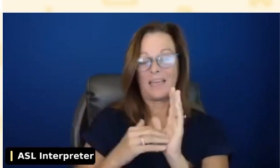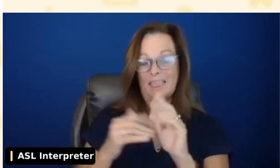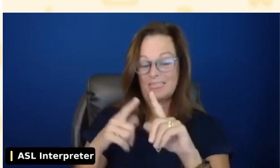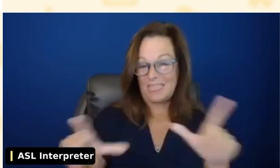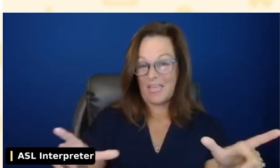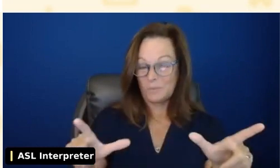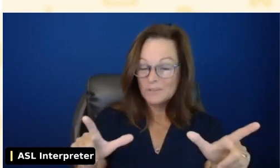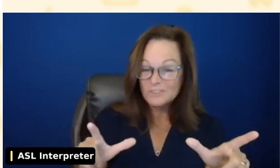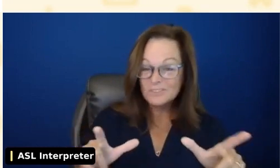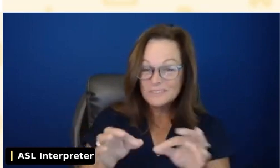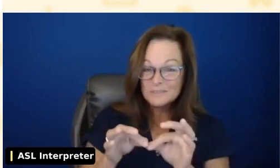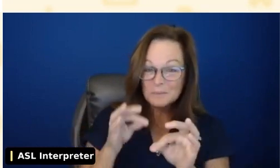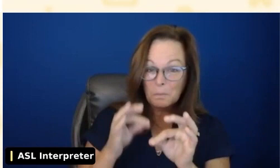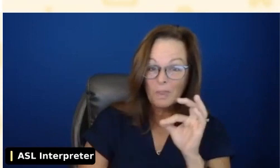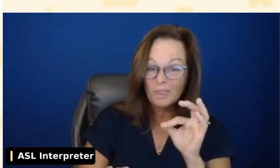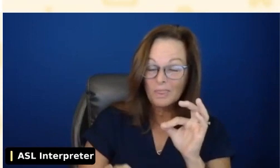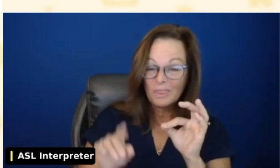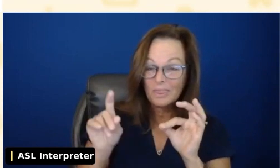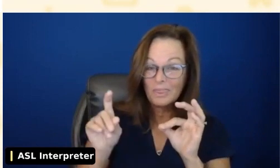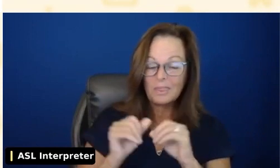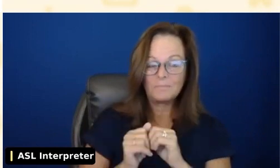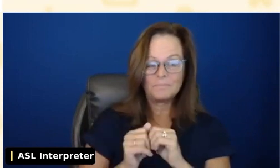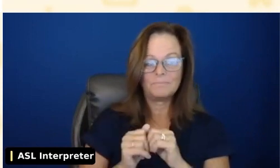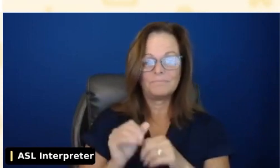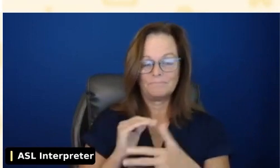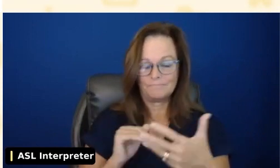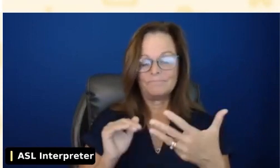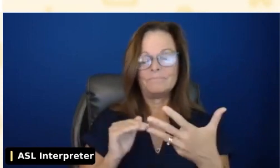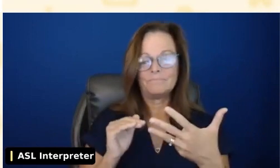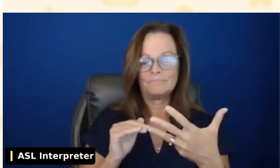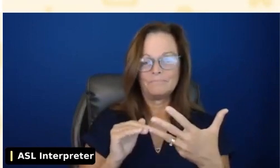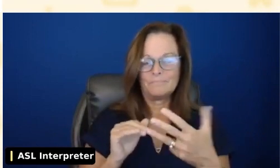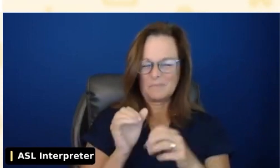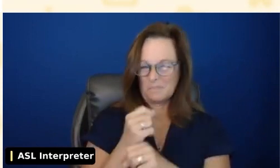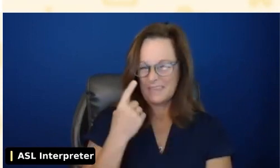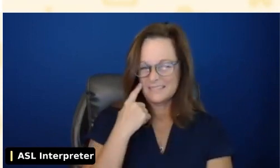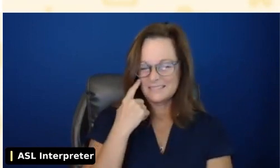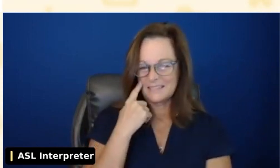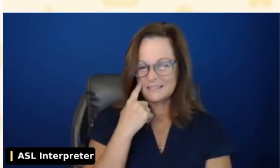¿Y tiene sentido con los roles asignados y demás?